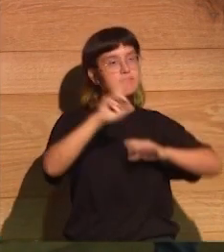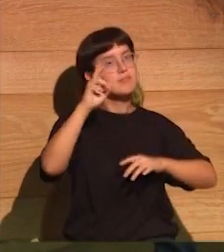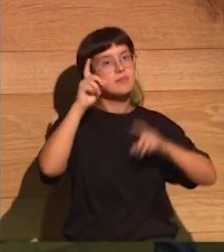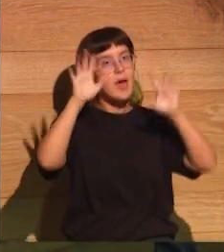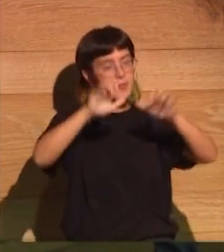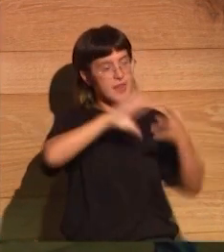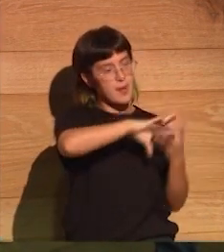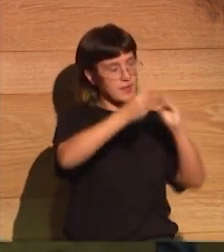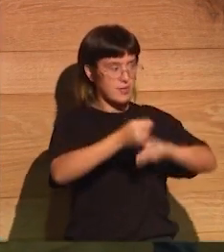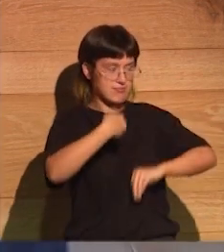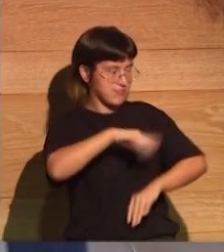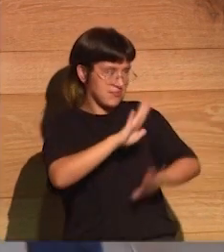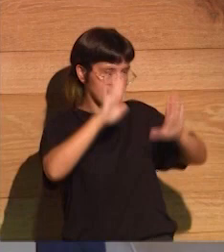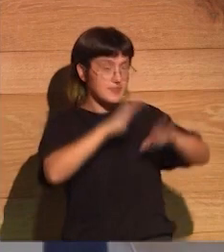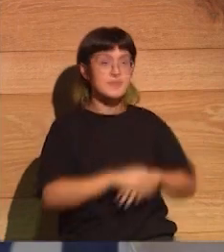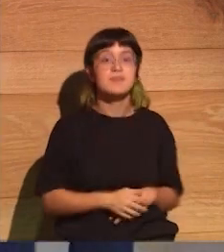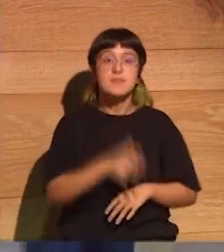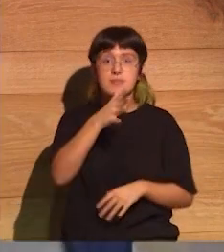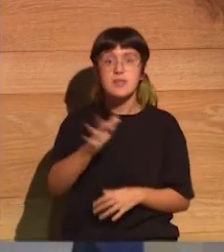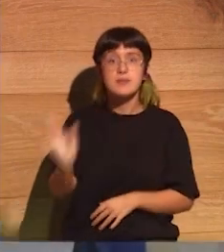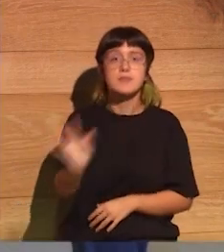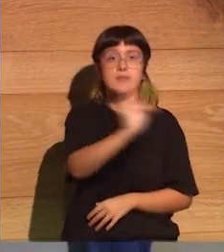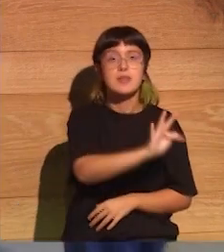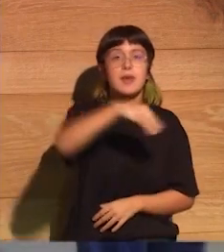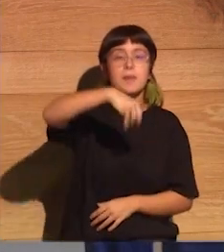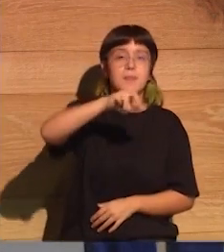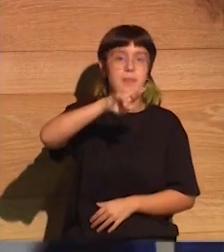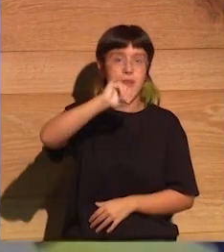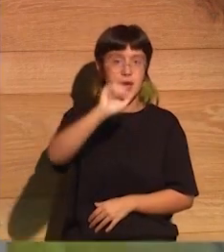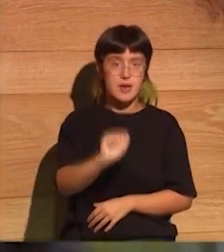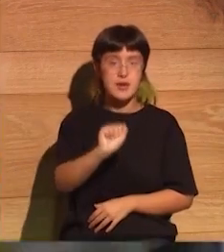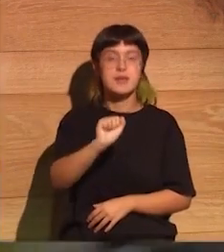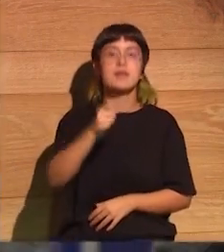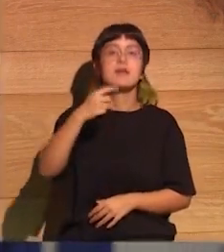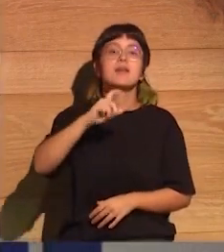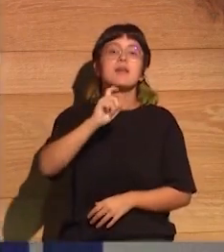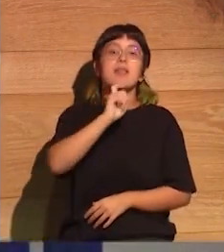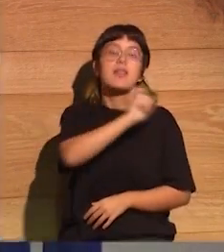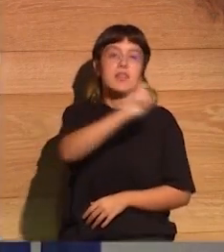Angie. Sí, y ahora es turno para María Benjumea, fundadora y CEO de South Summit.